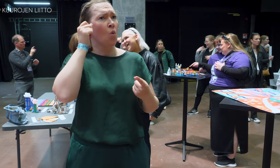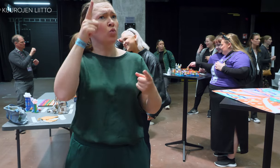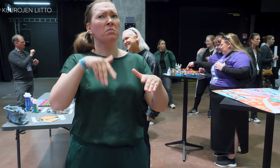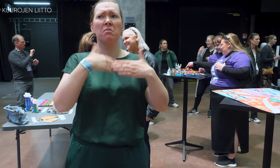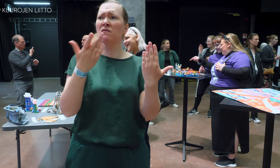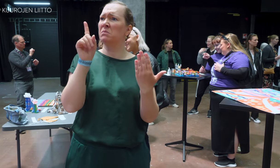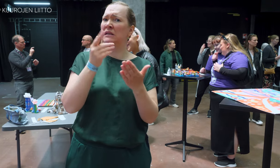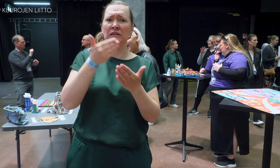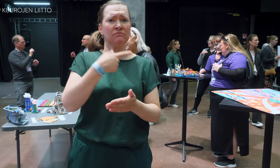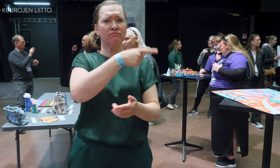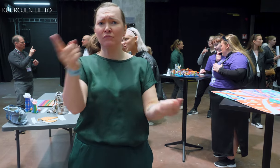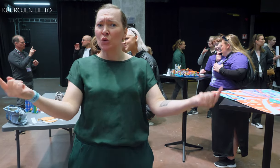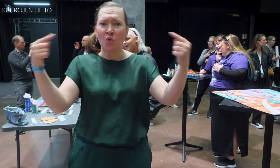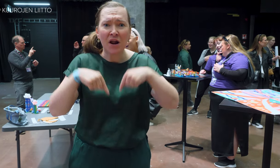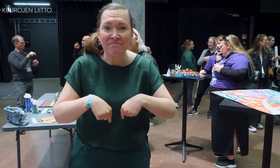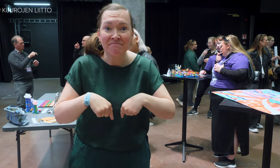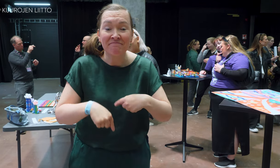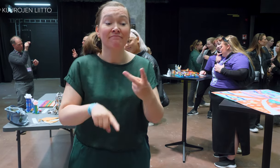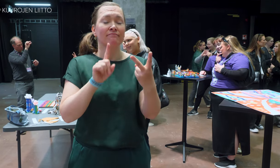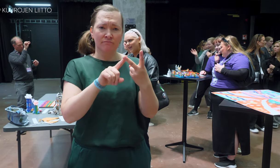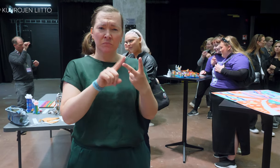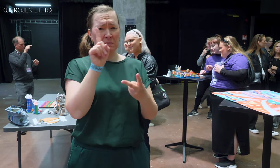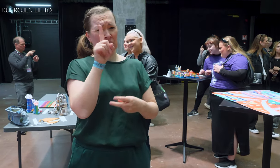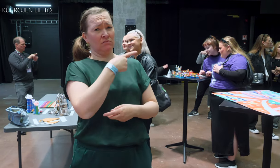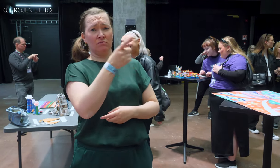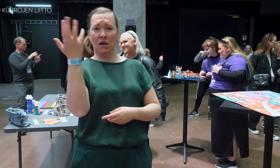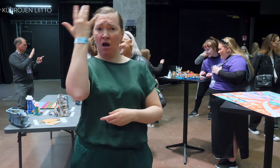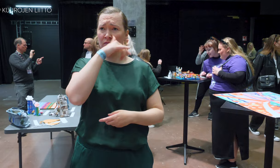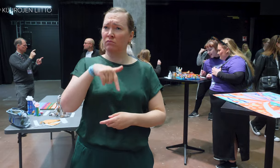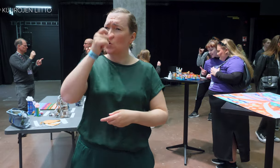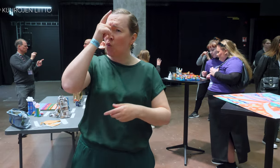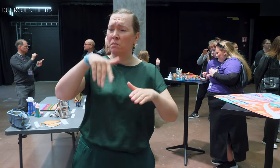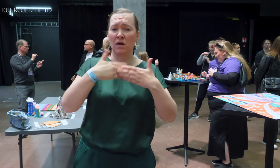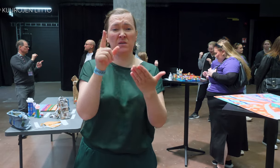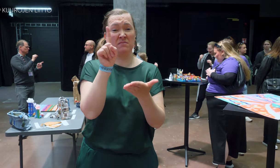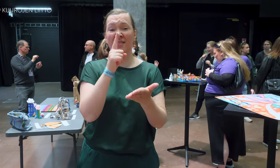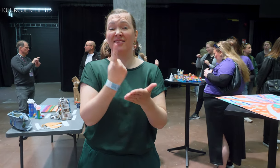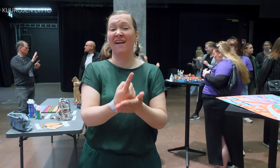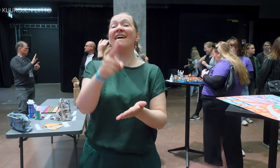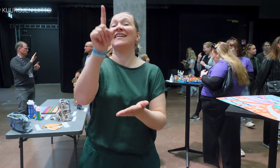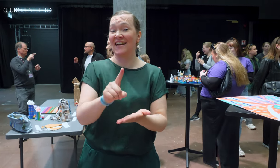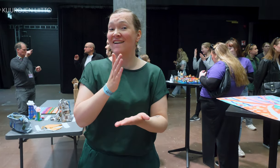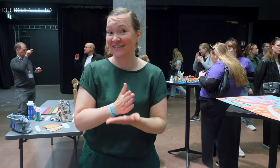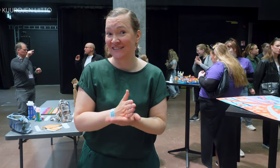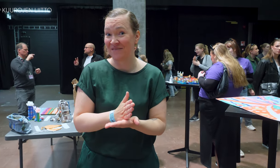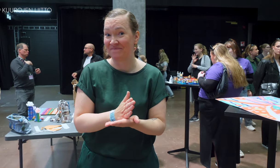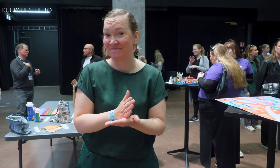miksi he ovat tulleet kulttuuripäiville - ja mikä on heidän mielestään tärkein asia kulttuuripäivissä.